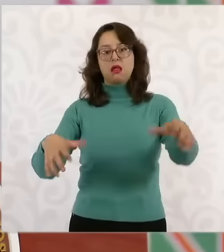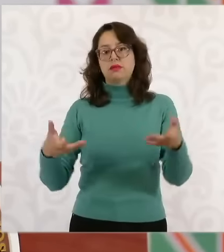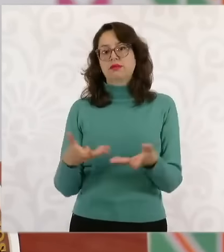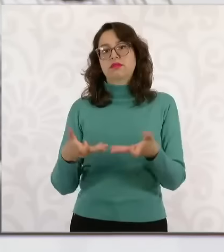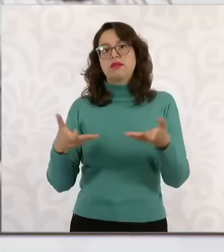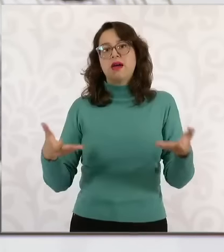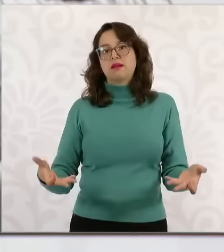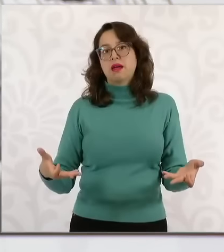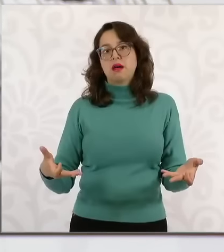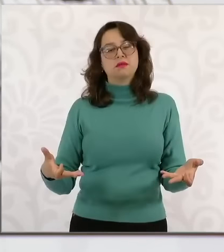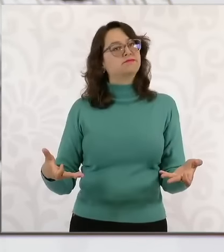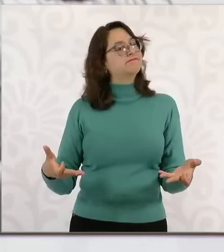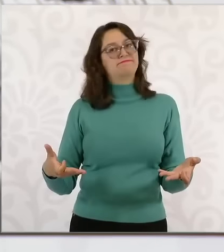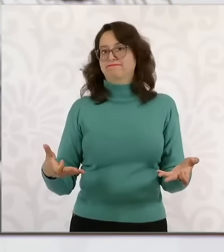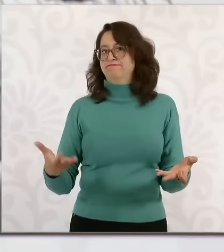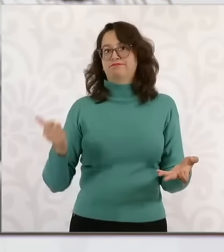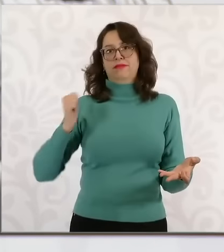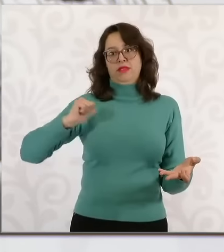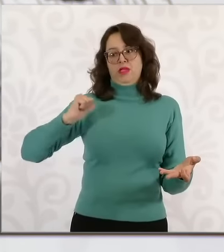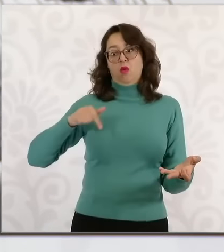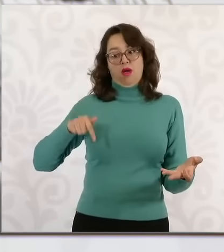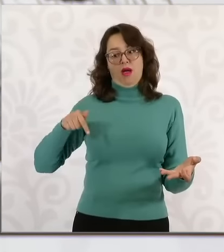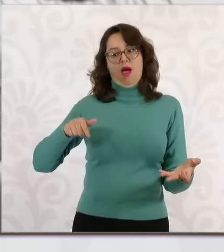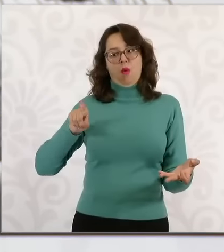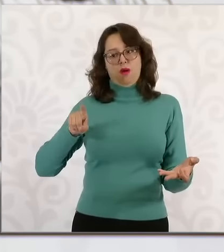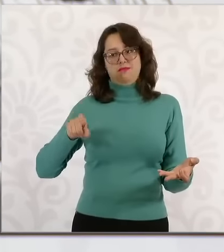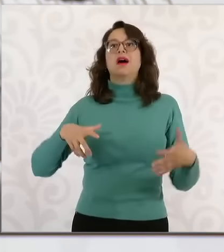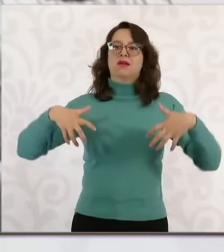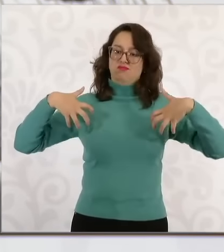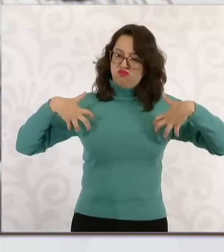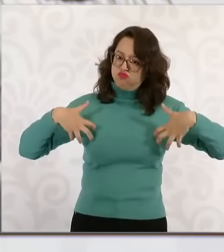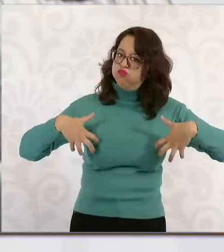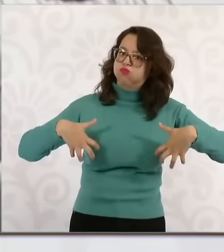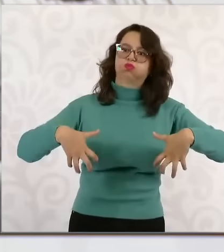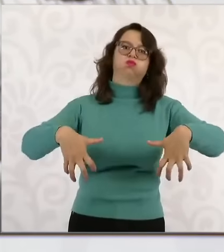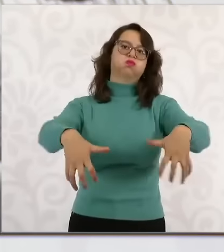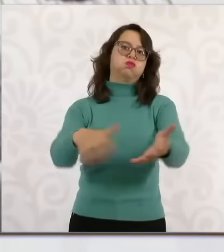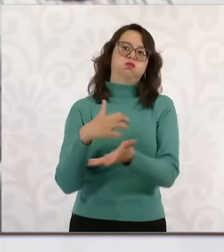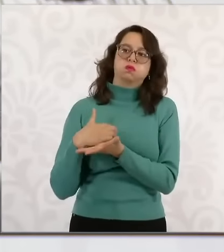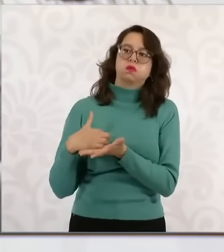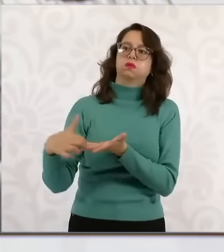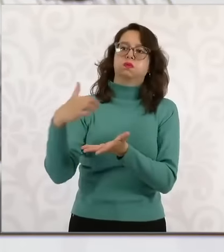como lo que estamos haciendo en Acapulco, pero pues para toda la zona y también pues para otras